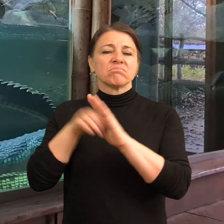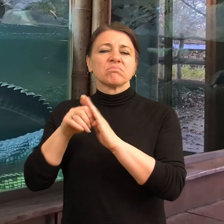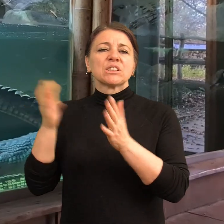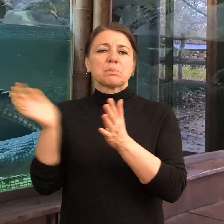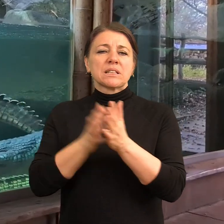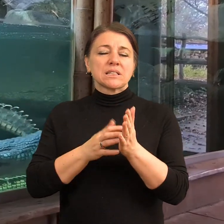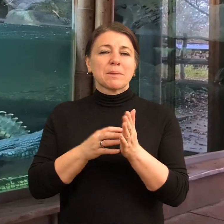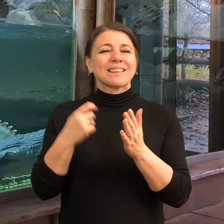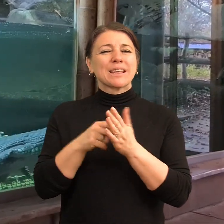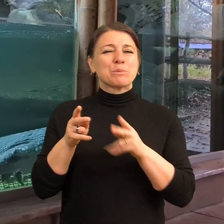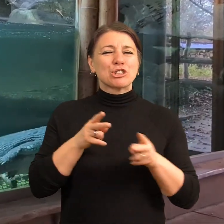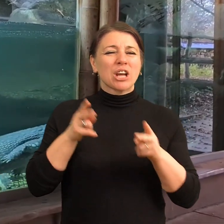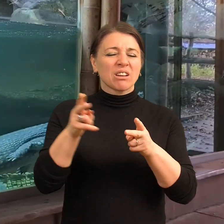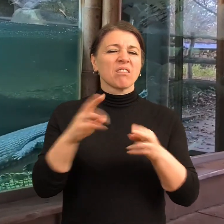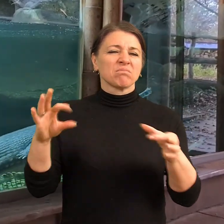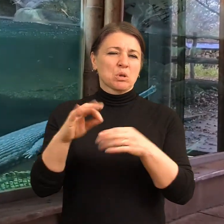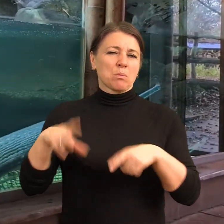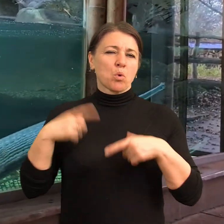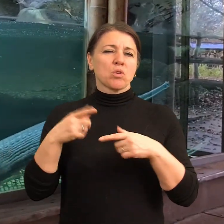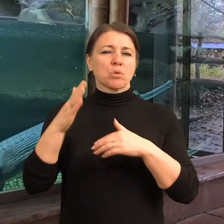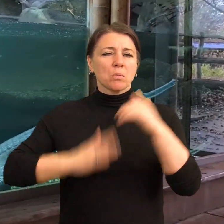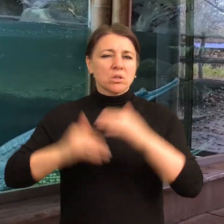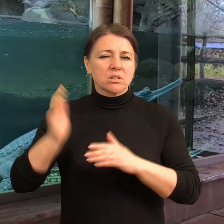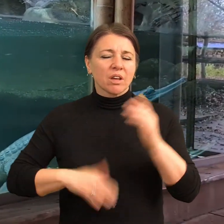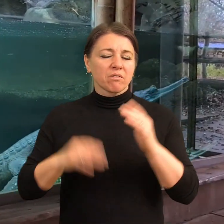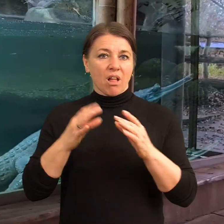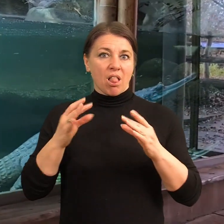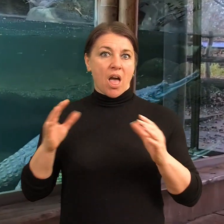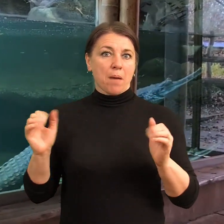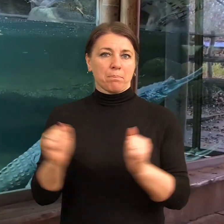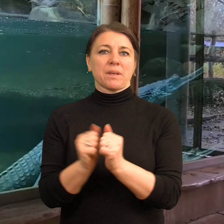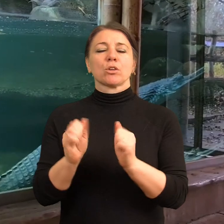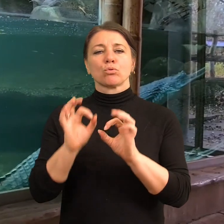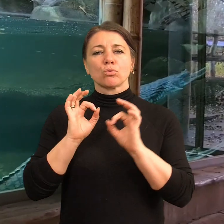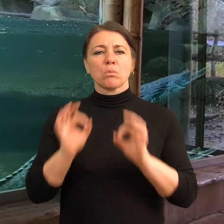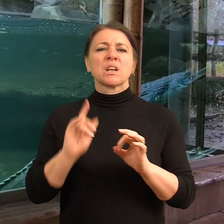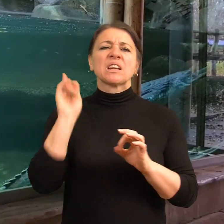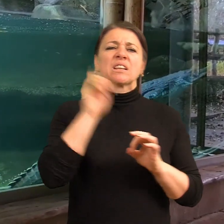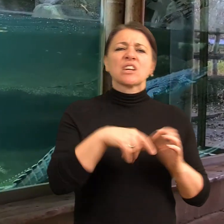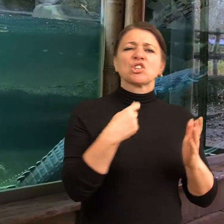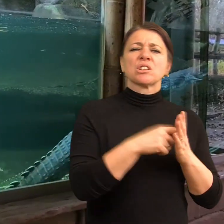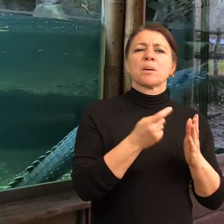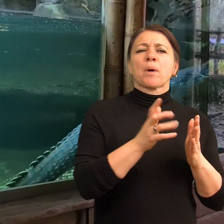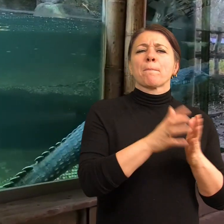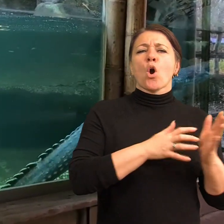Říční písek je totiž využíván ve stavebnictví, protože drží lépe pohromadě, než sypký pouštní písek.